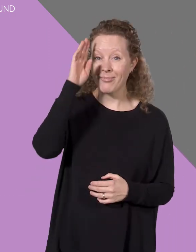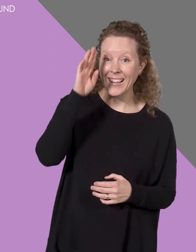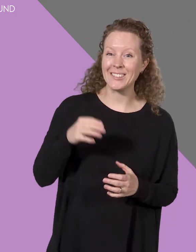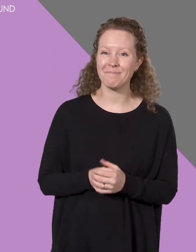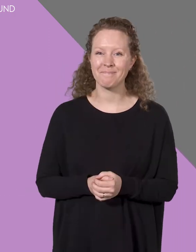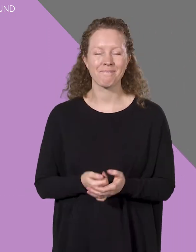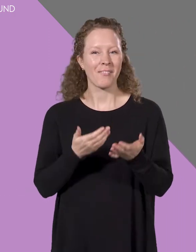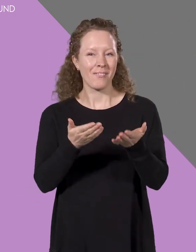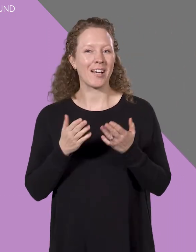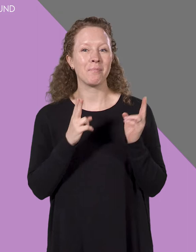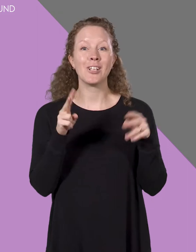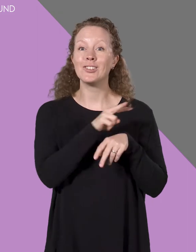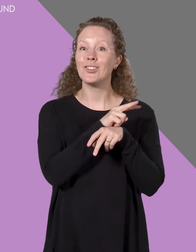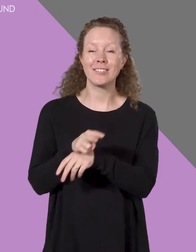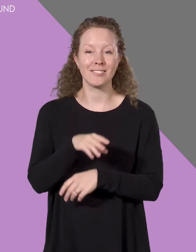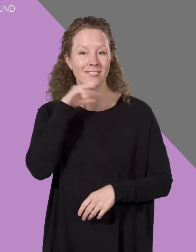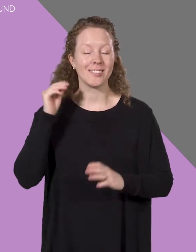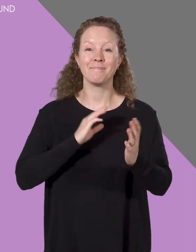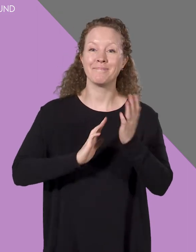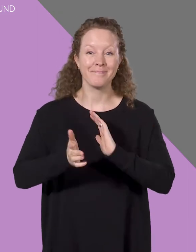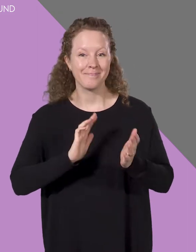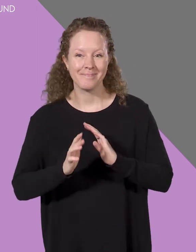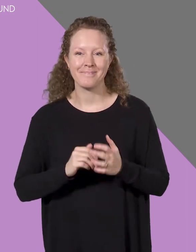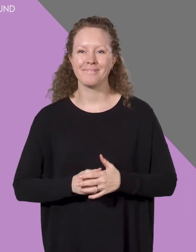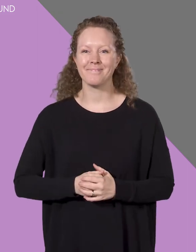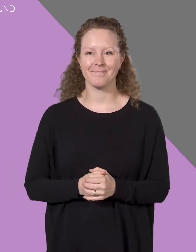Hej, välkomna till nyhetsöversikten på finlandssvenskt teckenspråk.